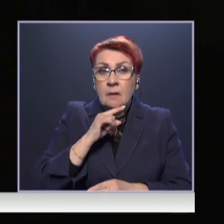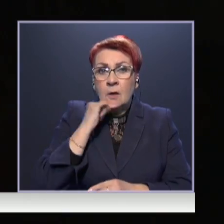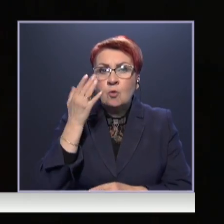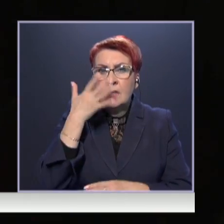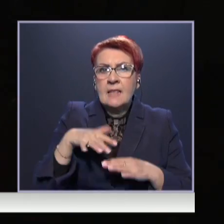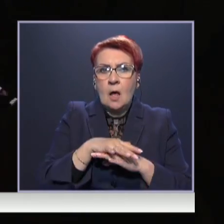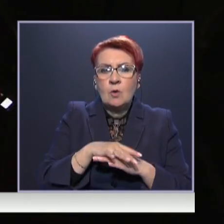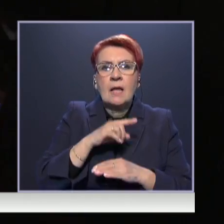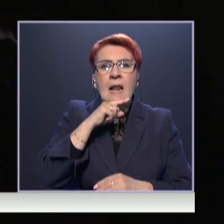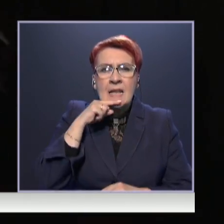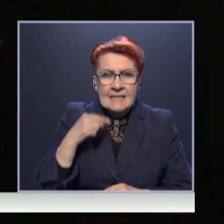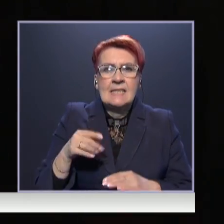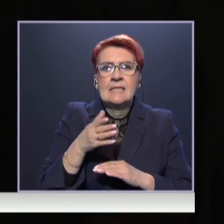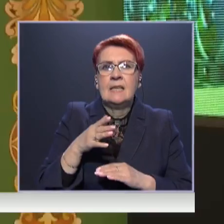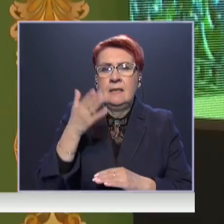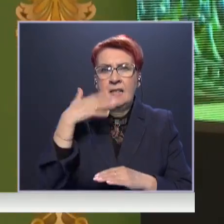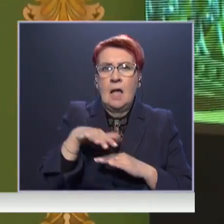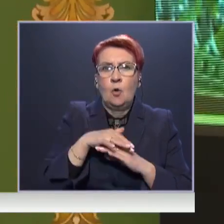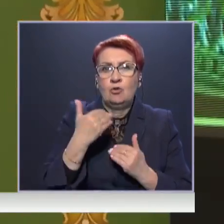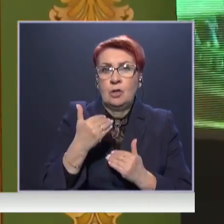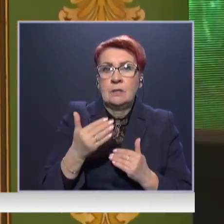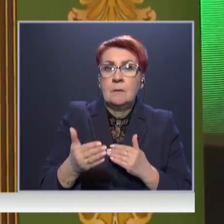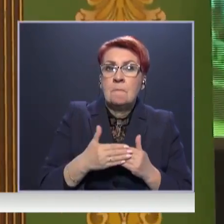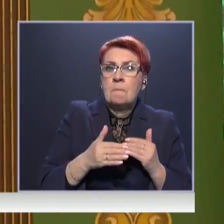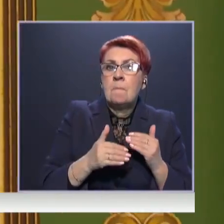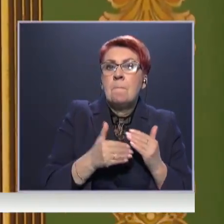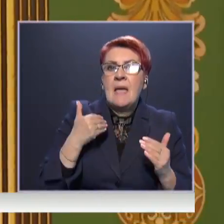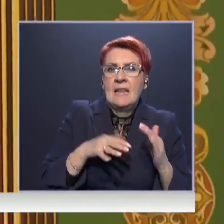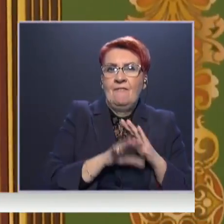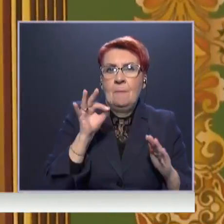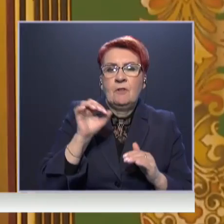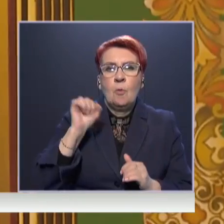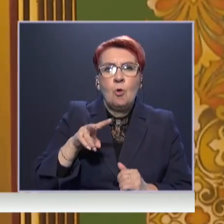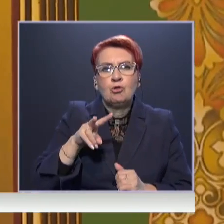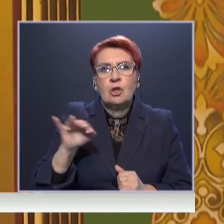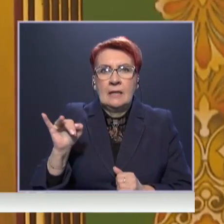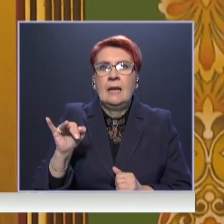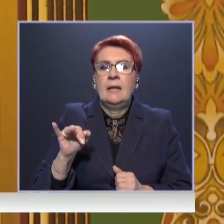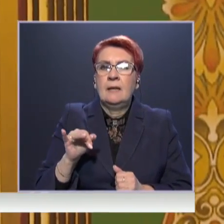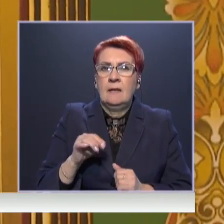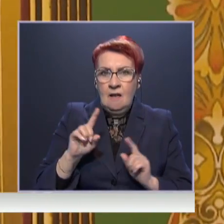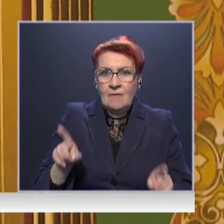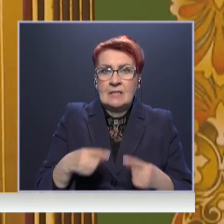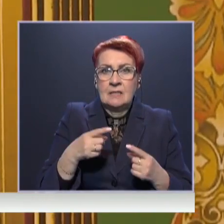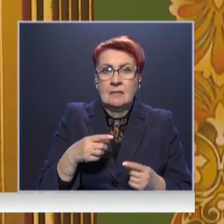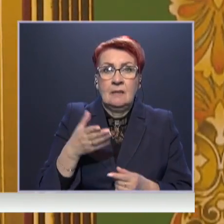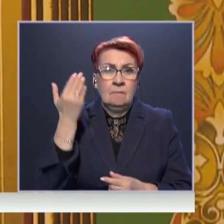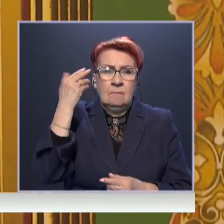российский народ стал перед выбором сможет ли он выстоять и возродиться потому что страны практически не существовало